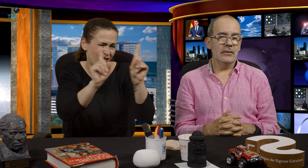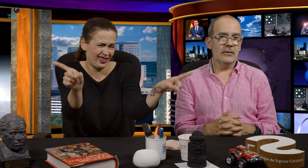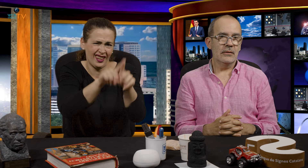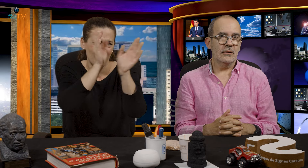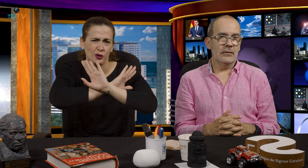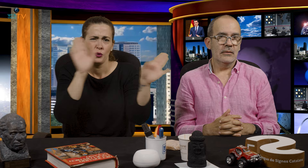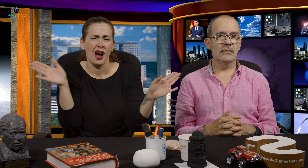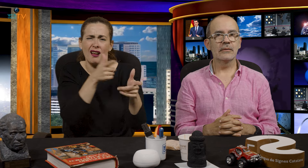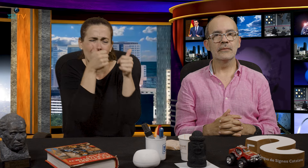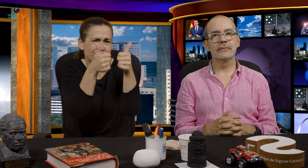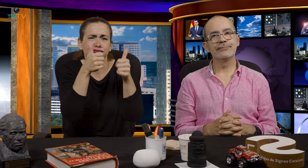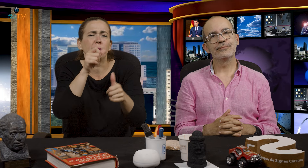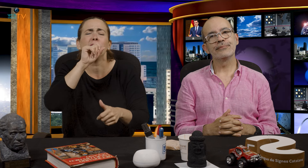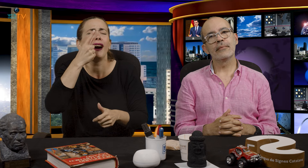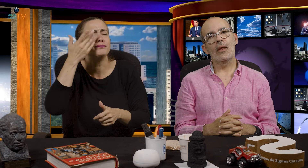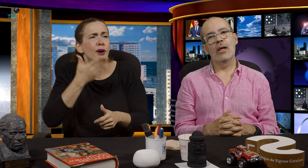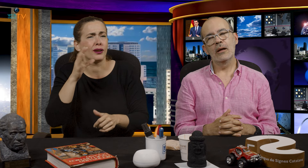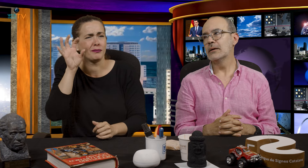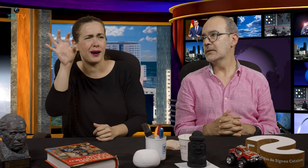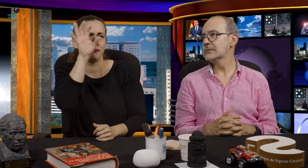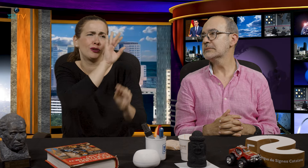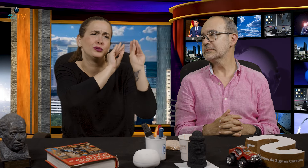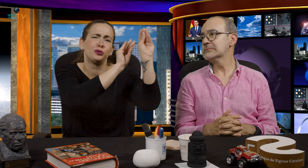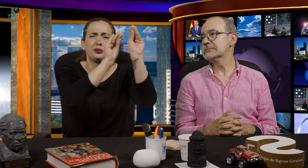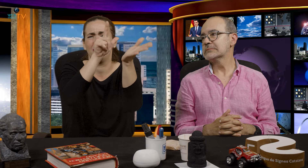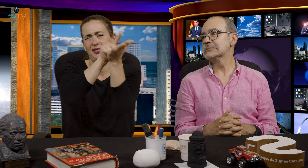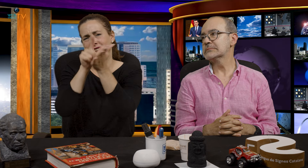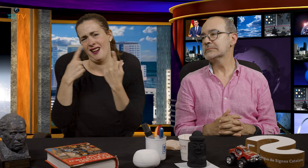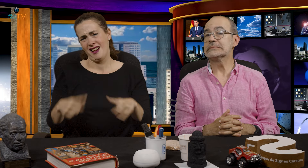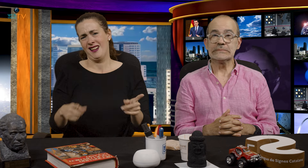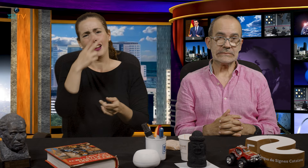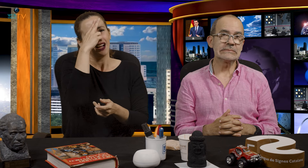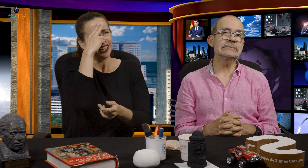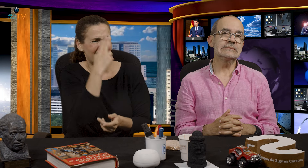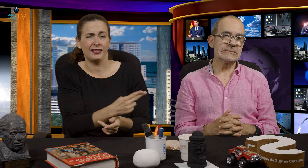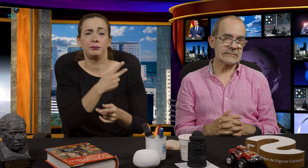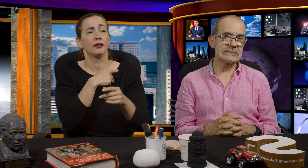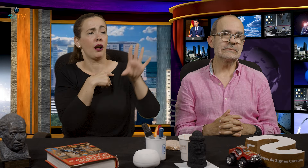Lo que quieras. Pero, lo importante, es respetar las distintas lenguas de signos de cada país.